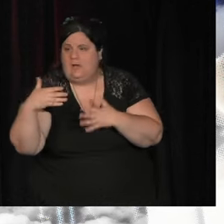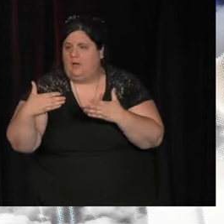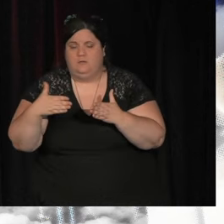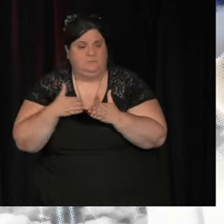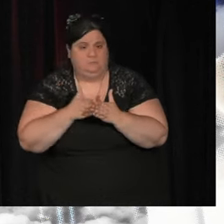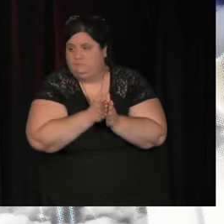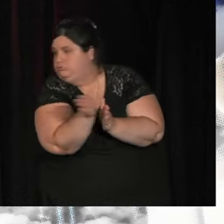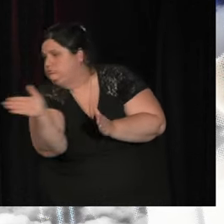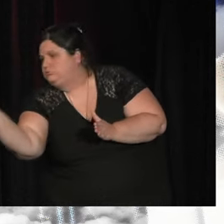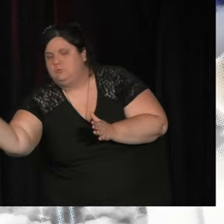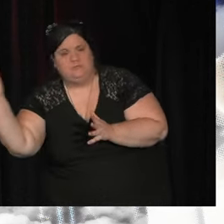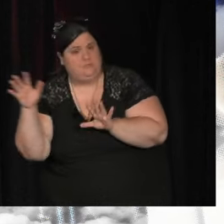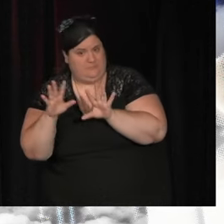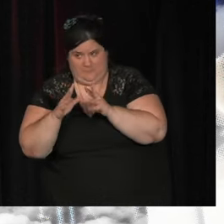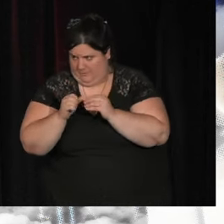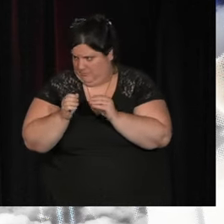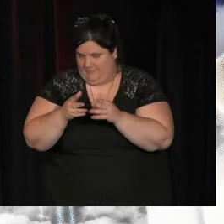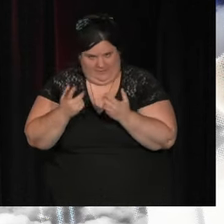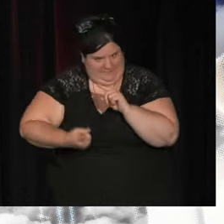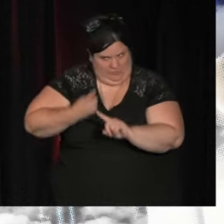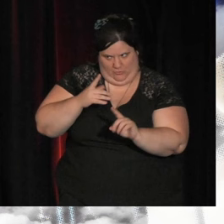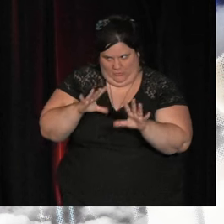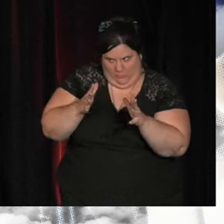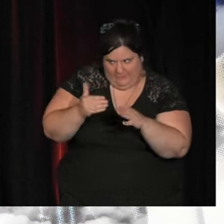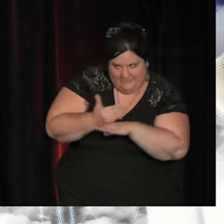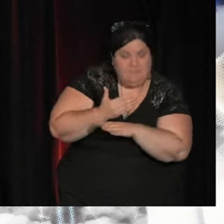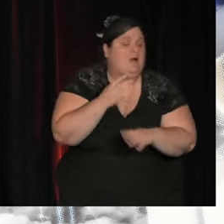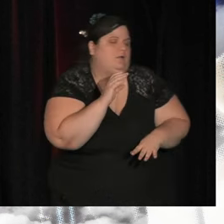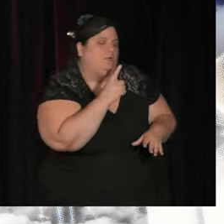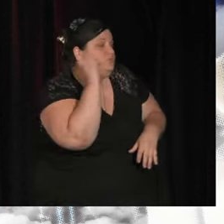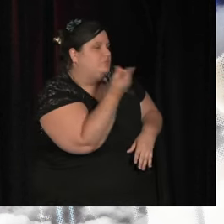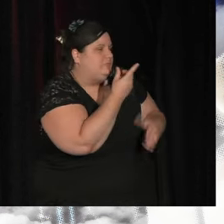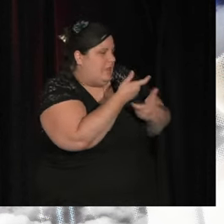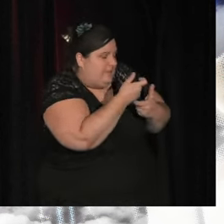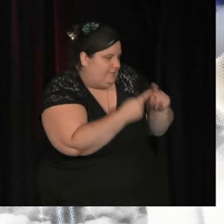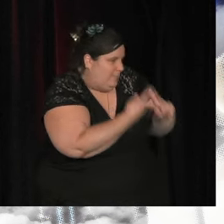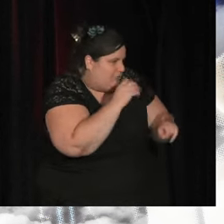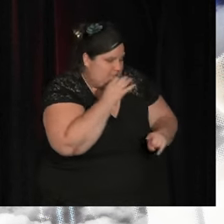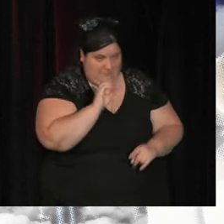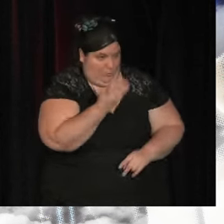Ce sont des endroits importants, dans tout FPS, mais dans Overwatch, il y a cette notion de "je vois la team adverse, je fais un petit